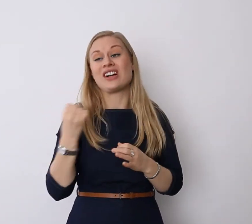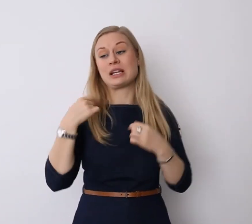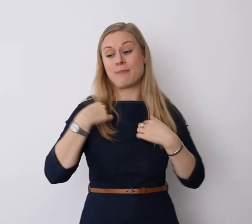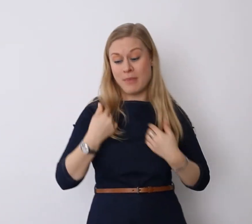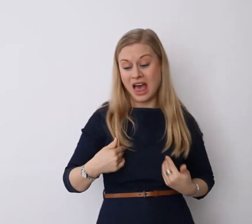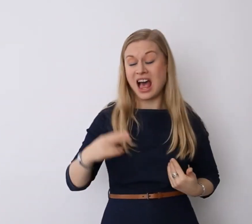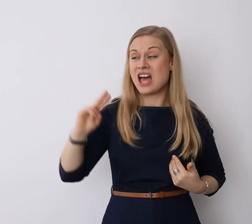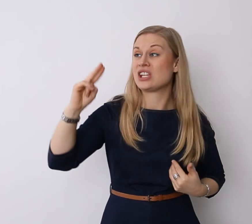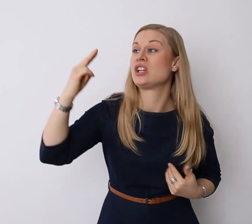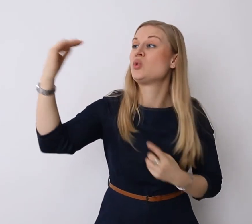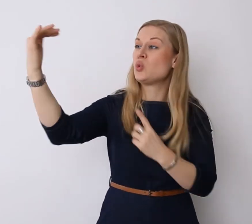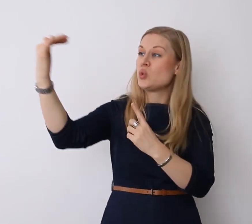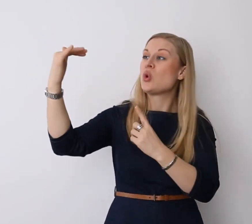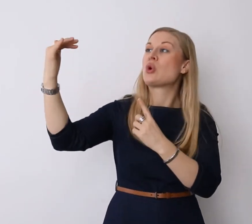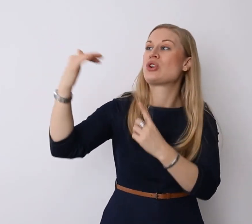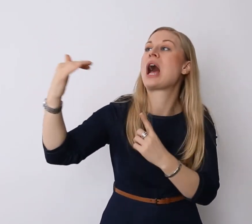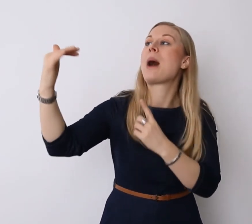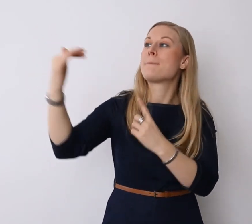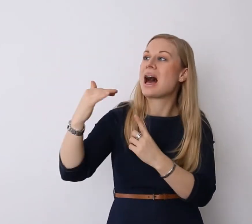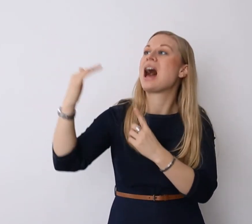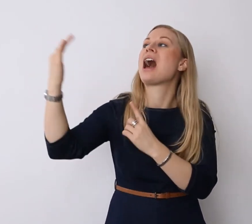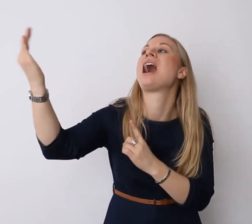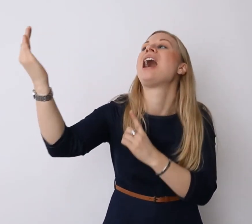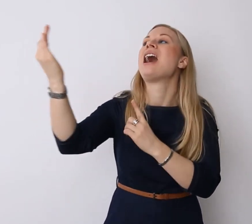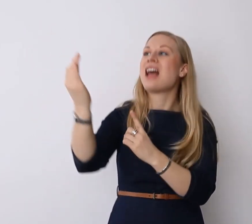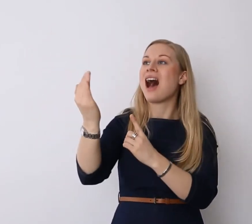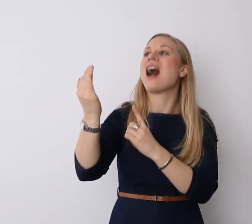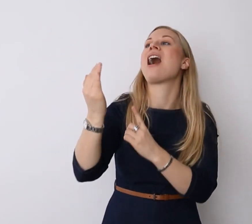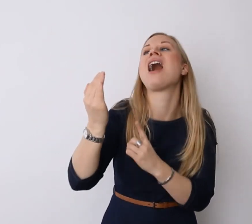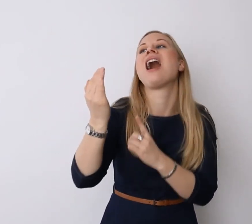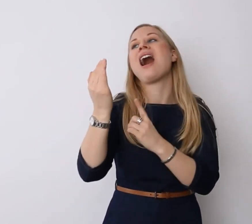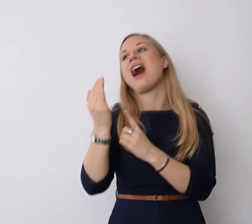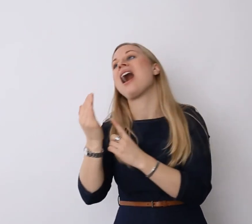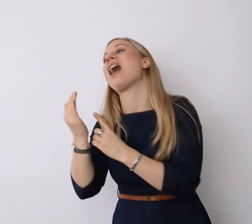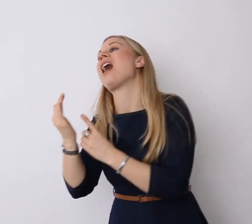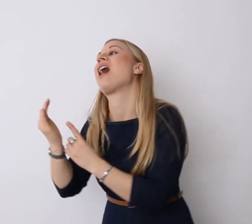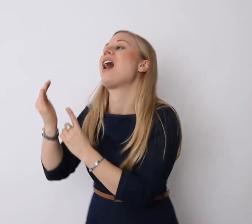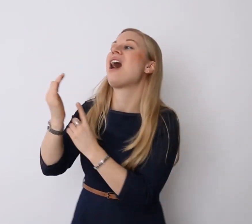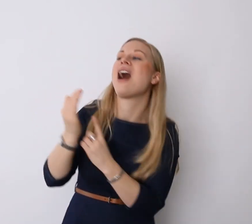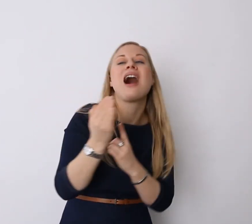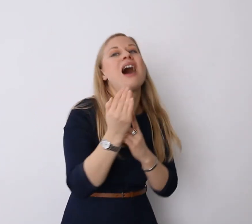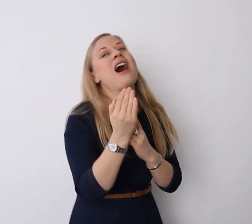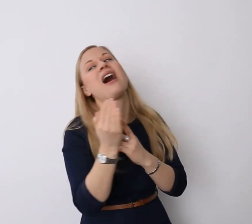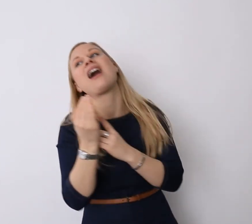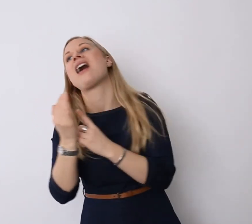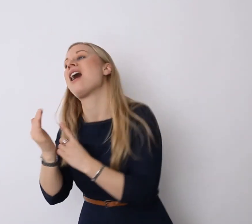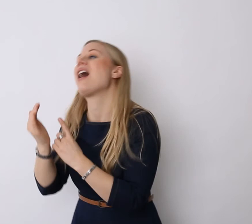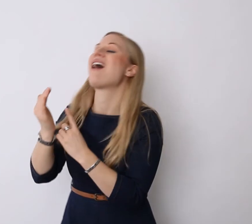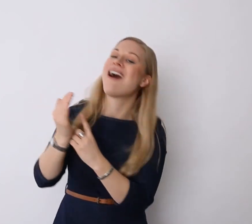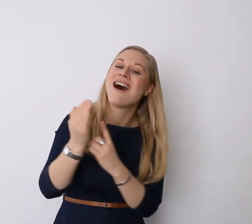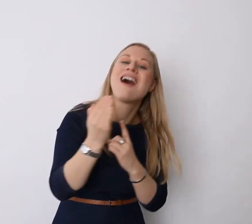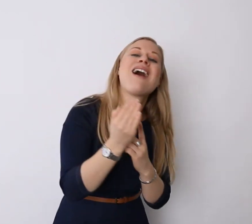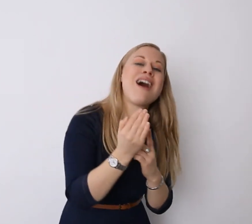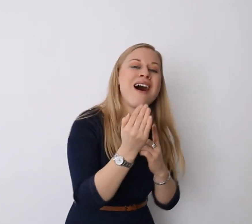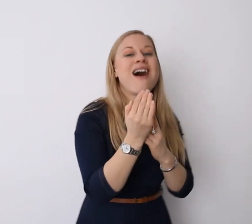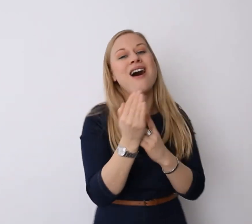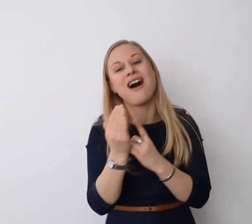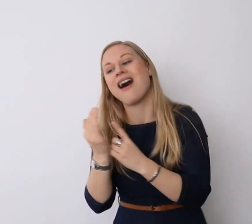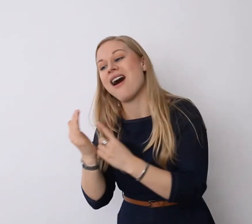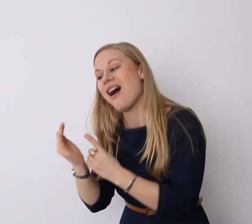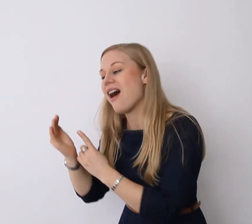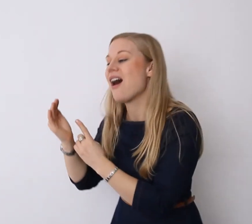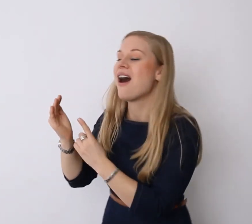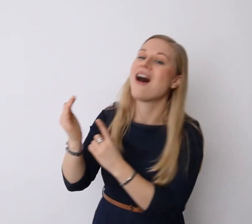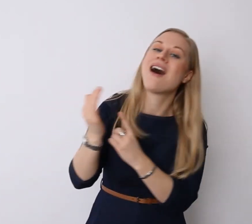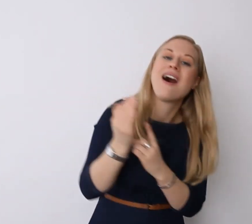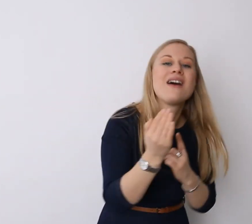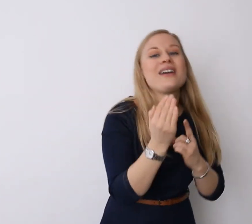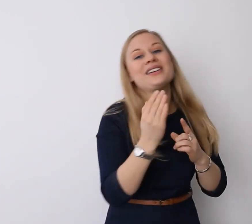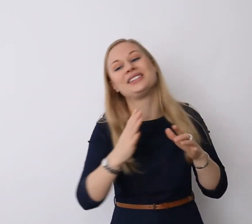want ik ben in uw nabijheid.